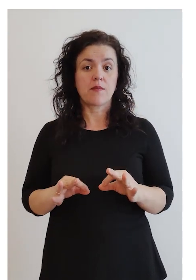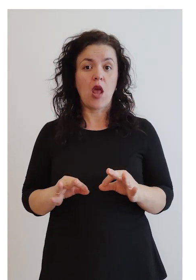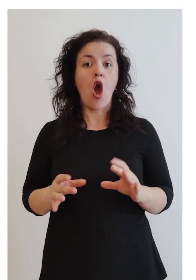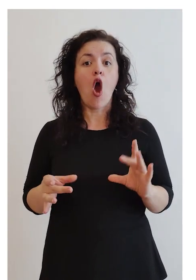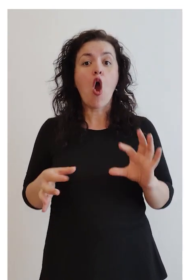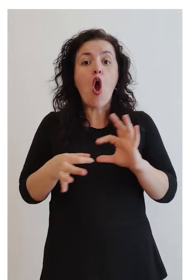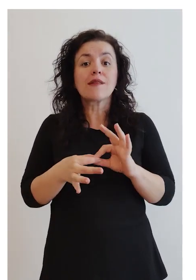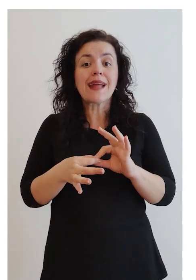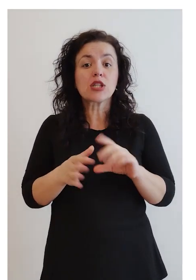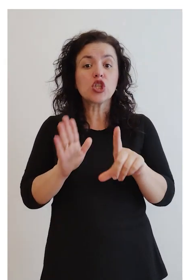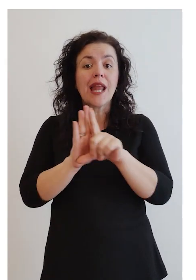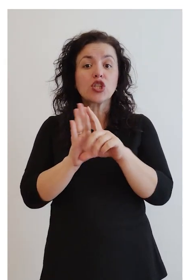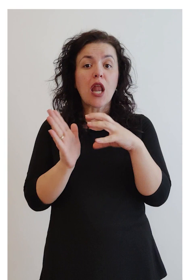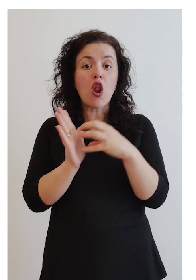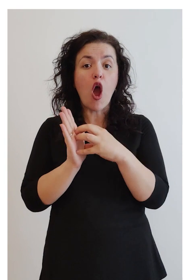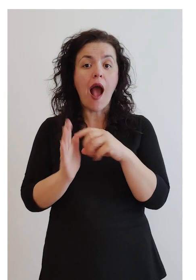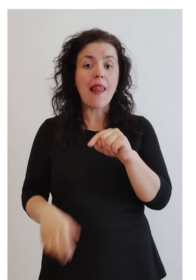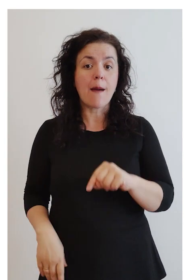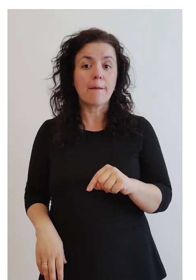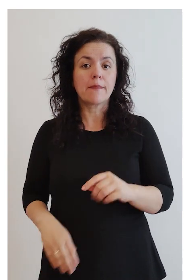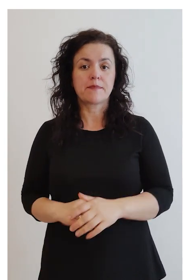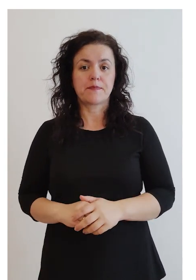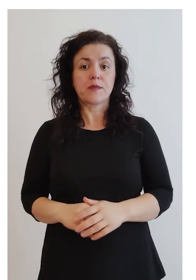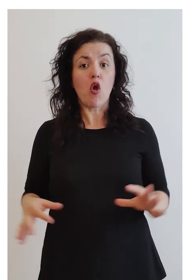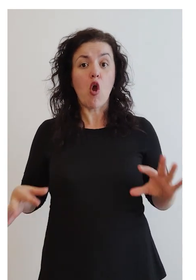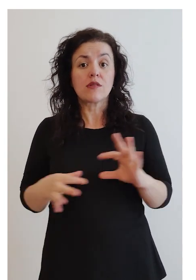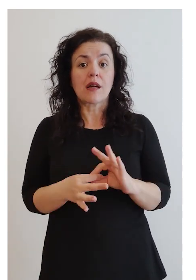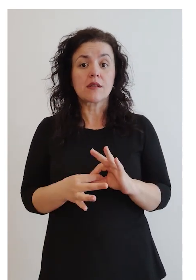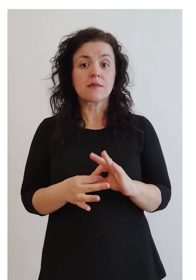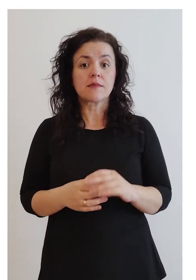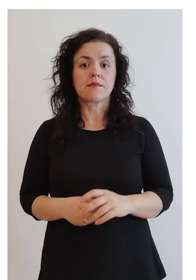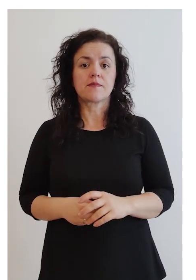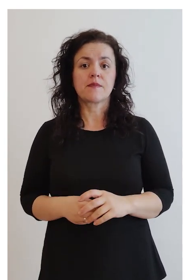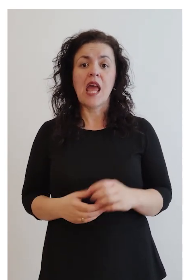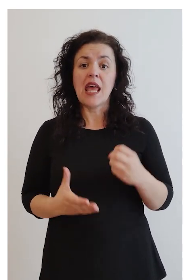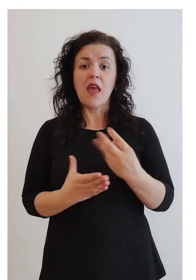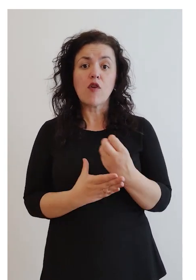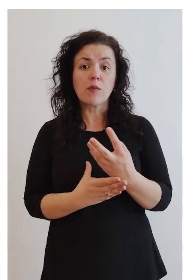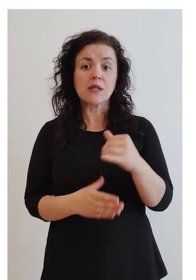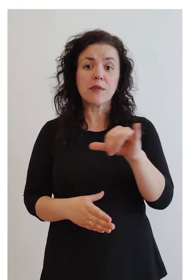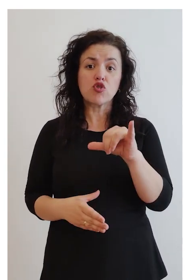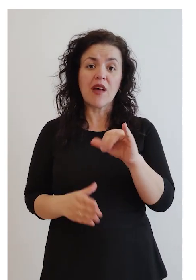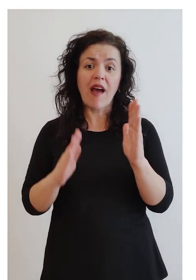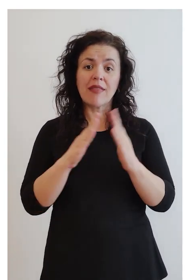Informați pe cineva de acasă să știe unde vă aflați și când vă veți lua din nou legătura.